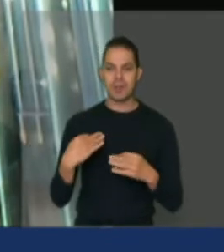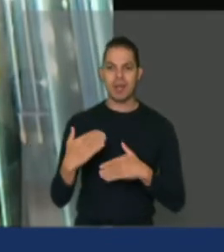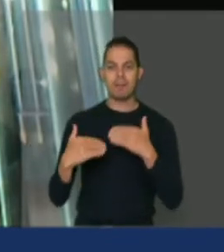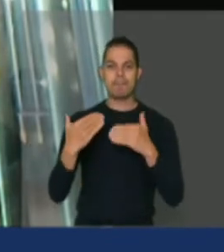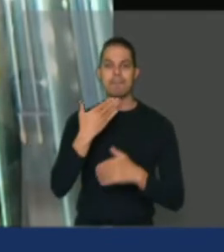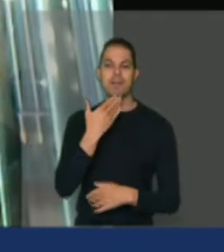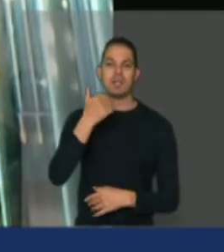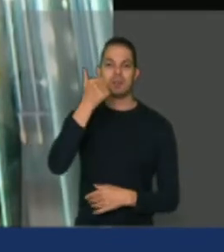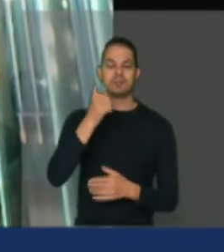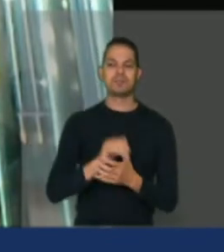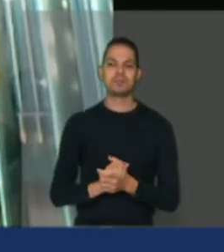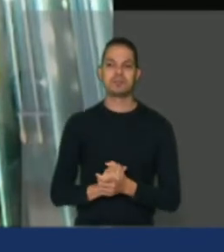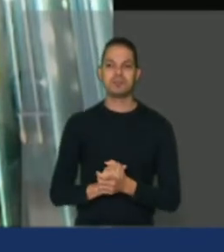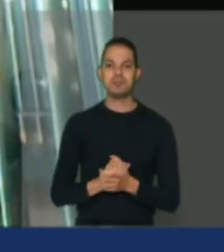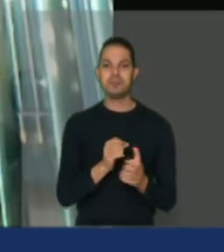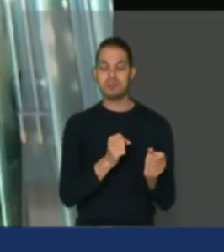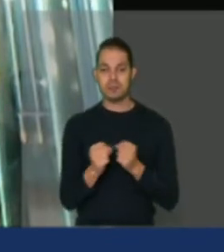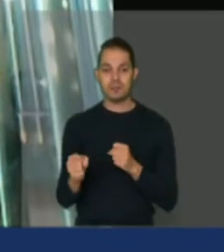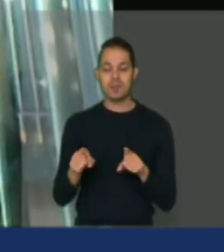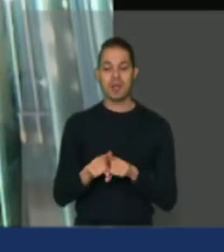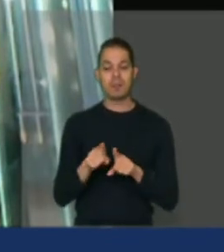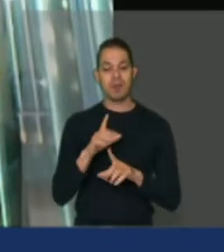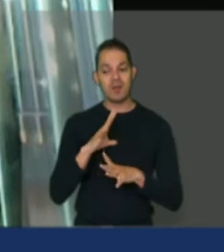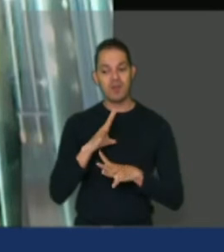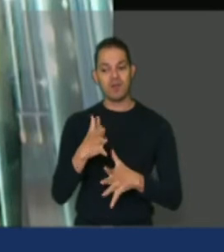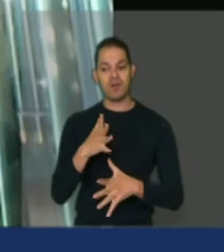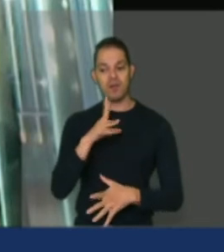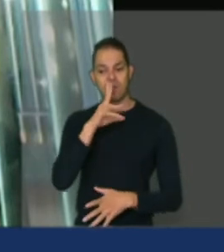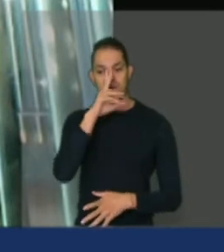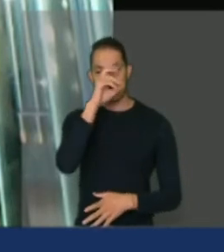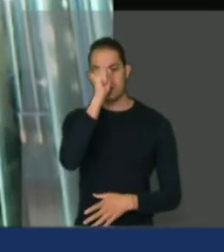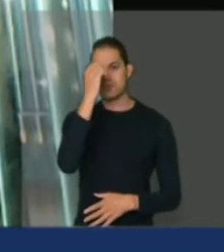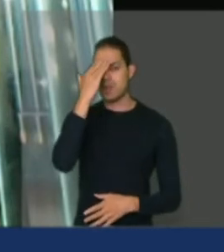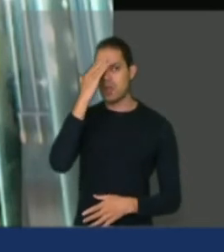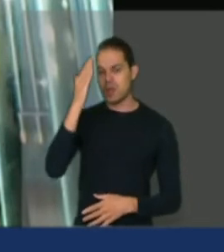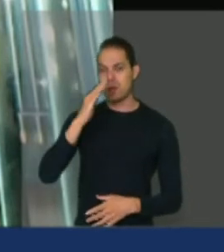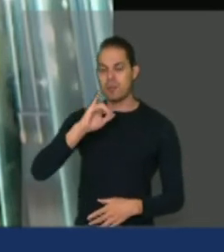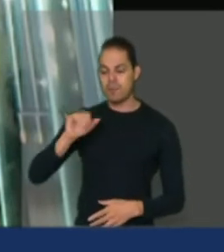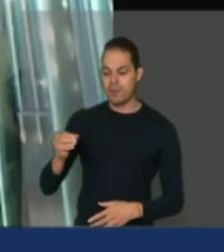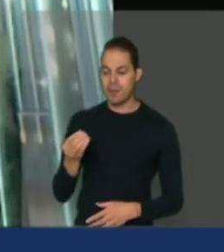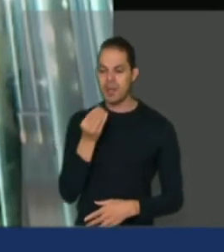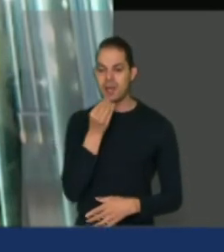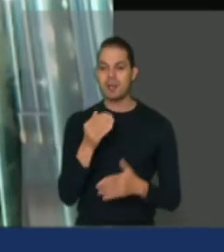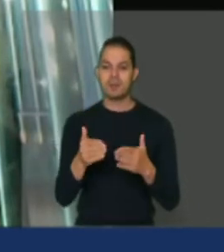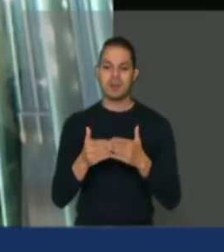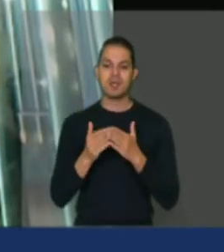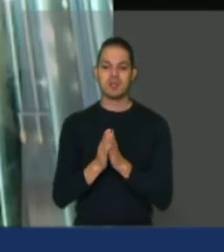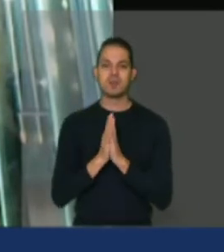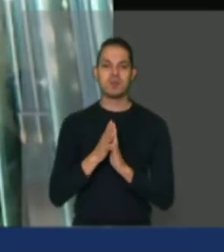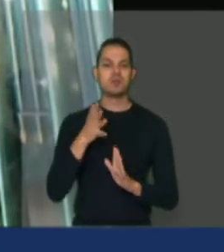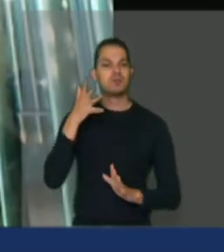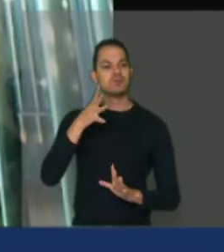PODER E COM A NOSSA FORÇA. AGRADEÇO A OPORTUNIDADE PRESIDENTE... E PEÇO PRA REGISTRAR NA VOZ DO BRASIL. [PRESIDENTE]: OK